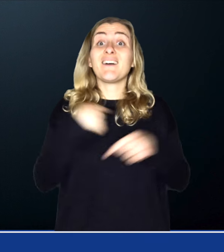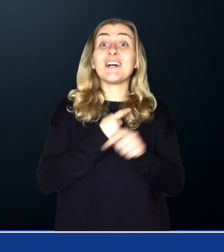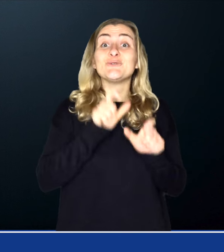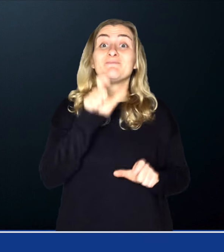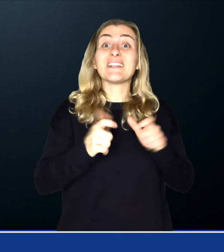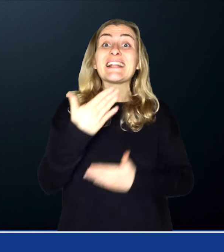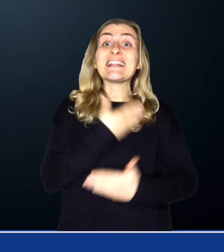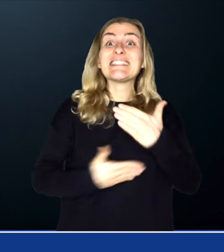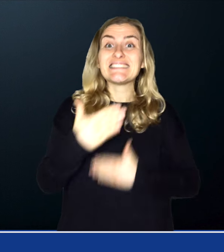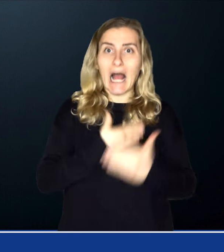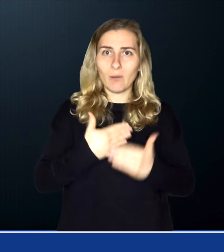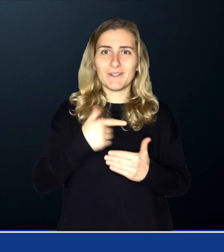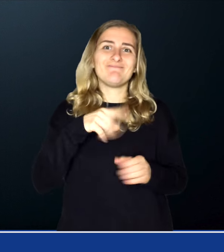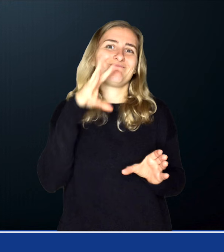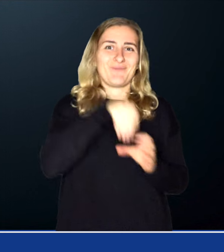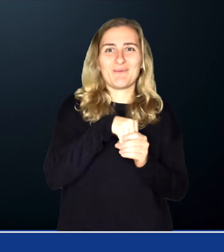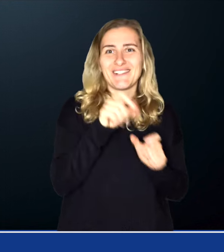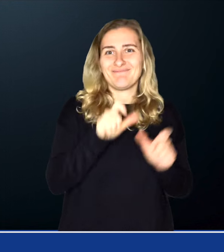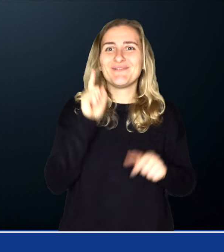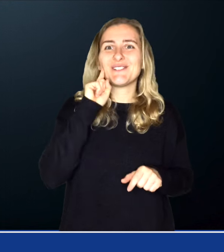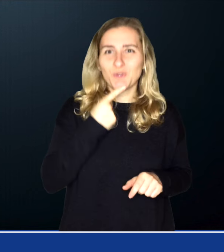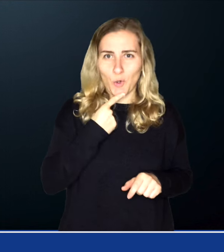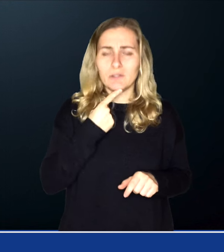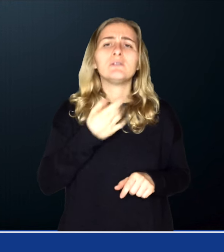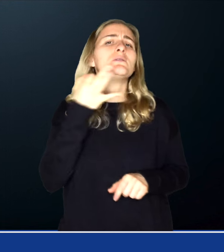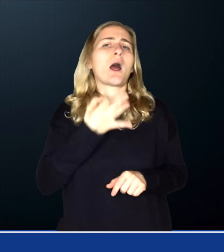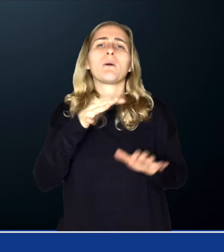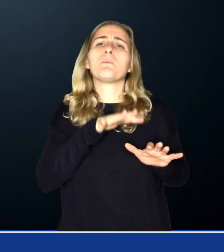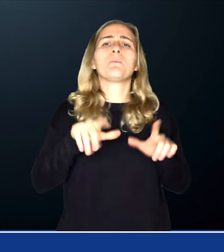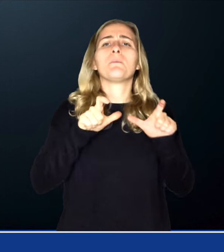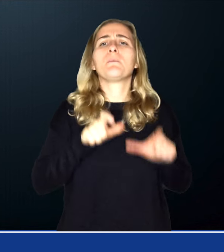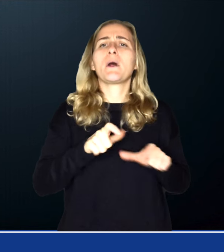Pertanto i disabili (tra cui i Sordi) lavoratori dipendenti del settore privato possono proseguire lo smart working